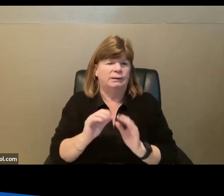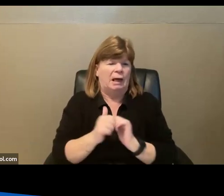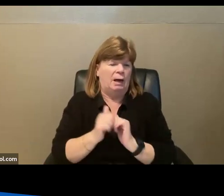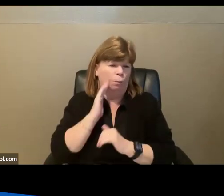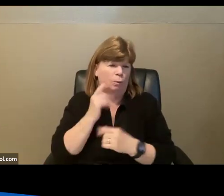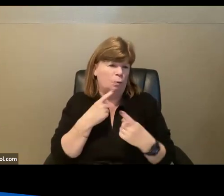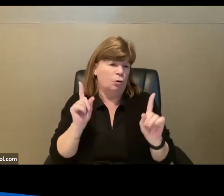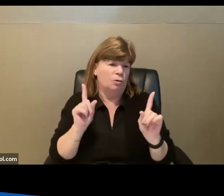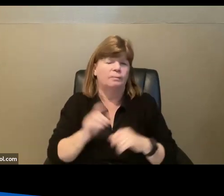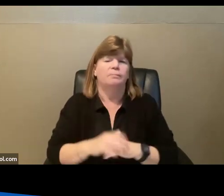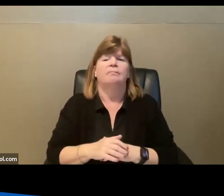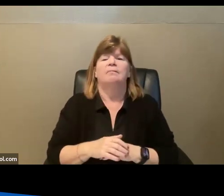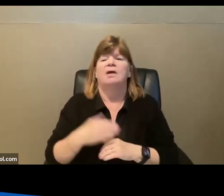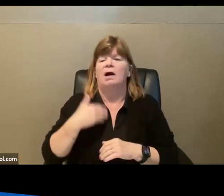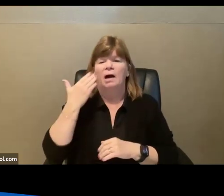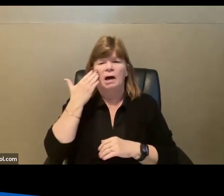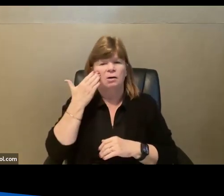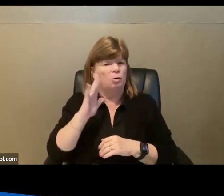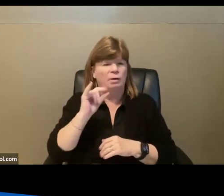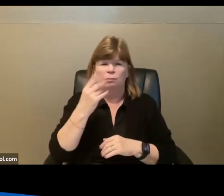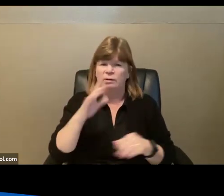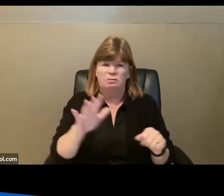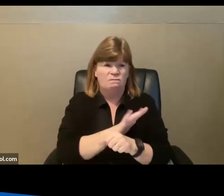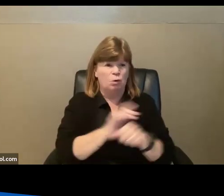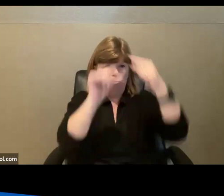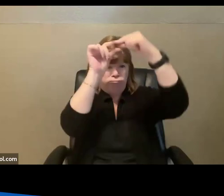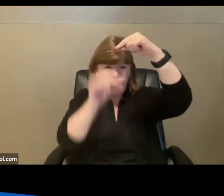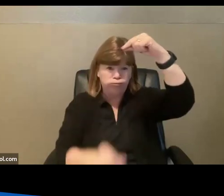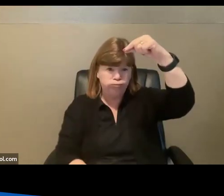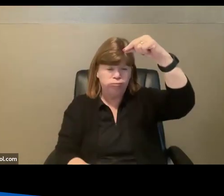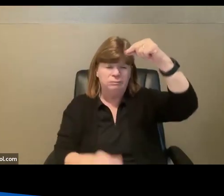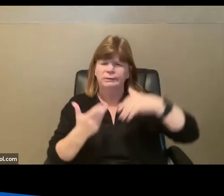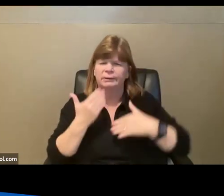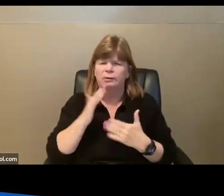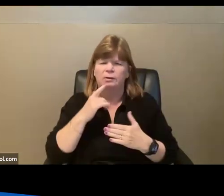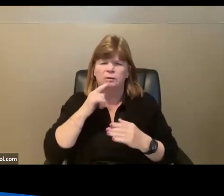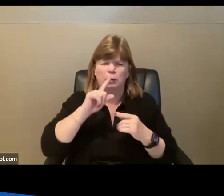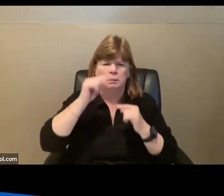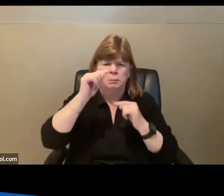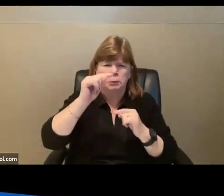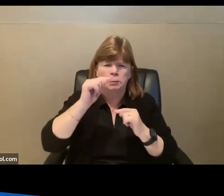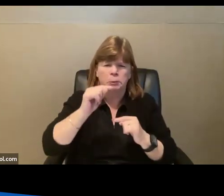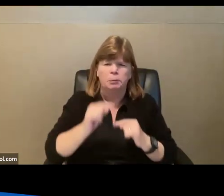Ahora, no conozco ninguno que recorra toda la longitud de la médula espinal. Solo tienen cierta longitud, y parece que lo haces en la parte superior o